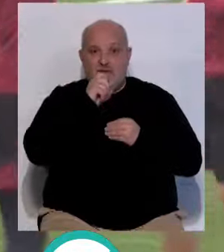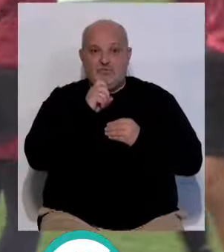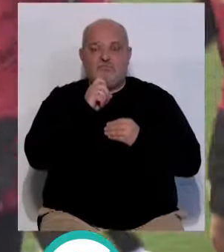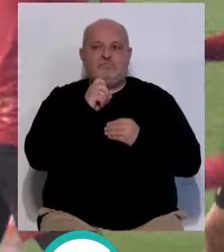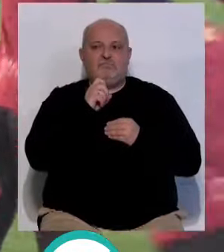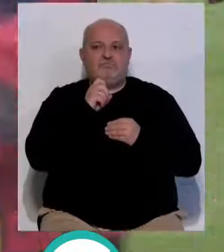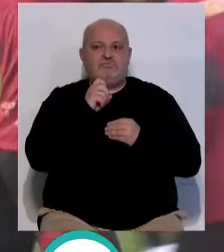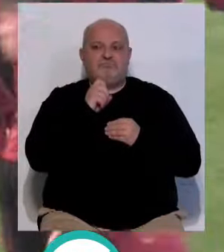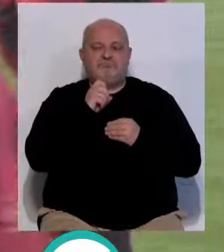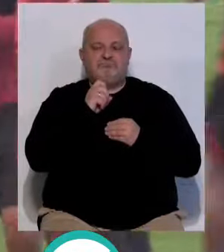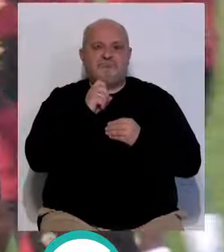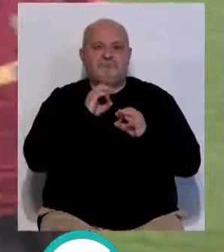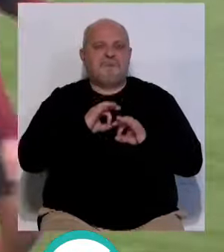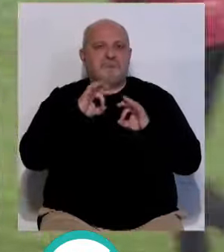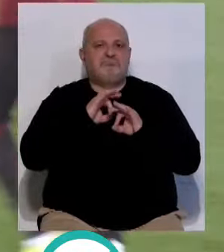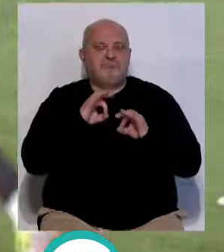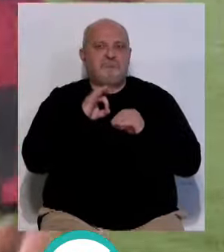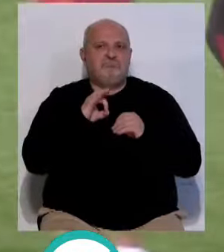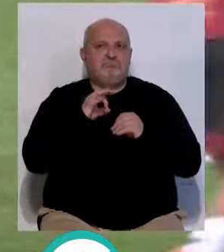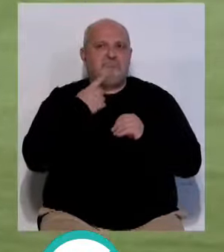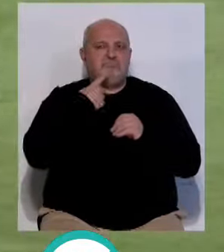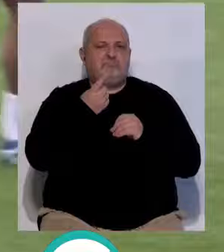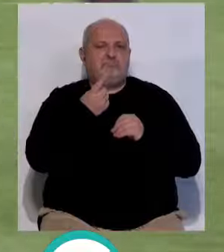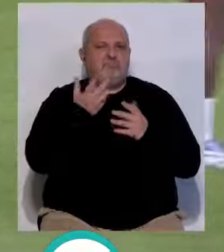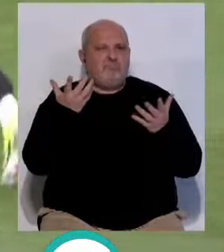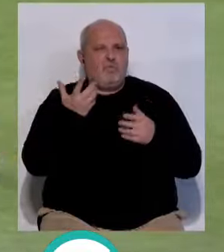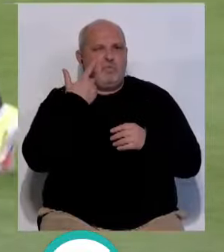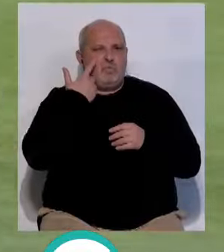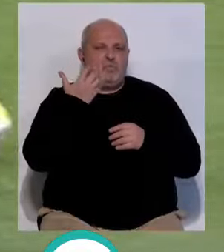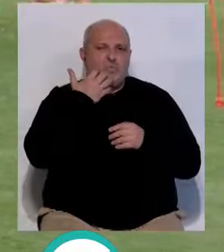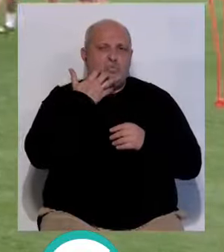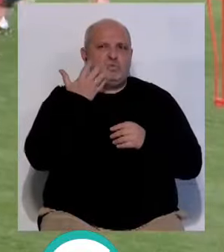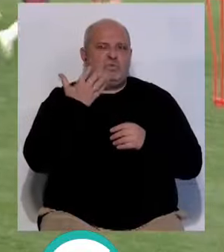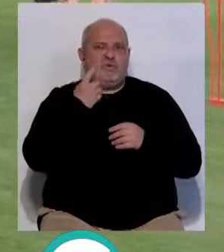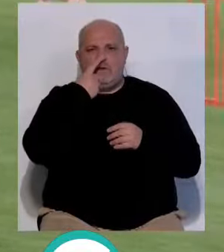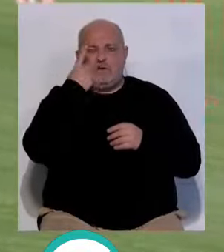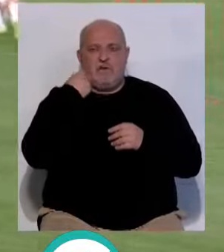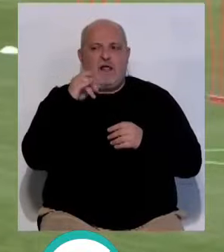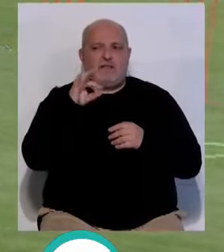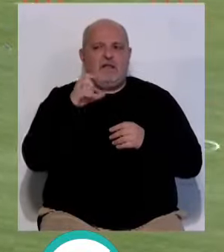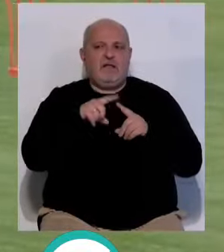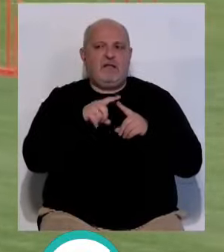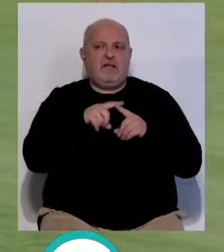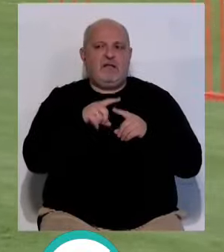y no te dicen que es Escalante Y dices tú hay que ver teníamos el año pasado Escalante que que eran